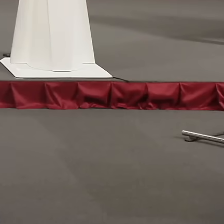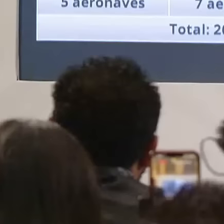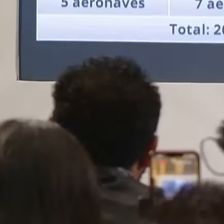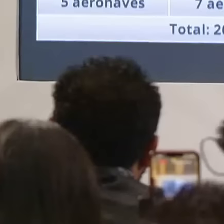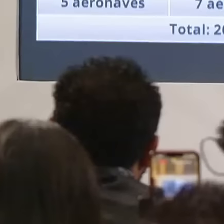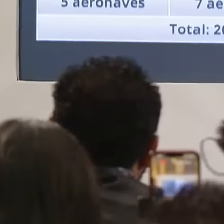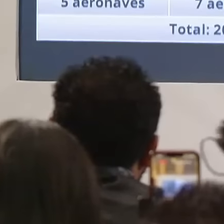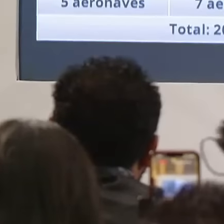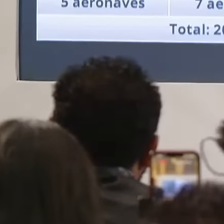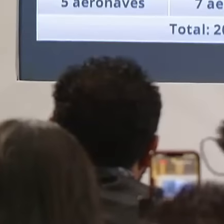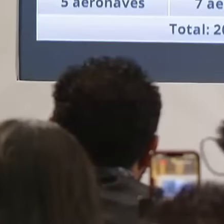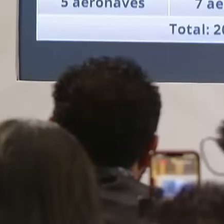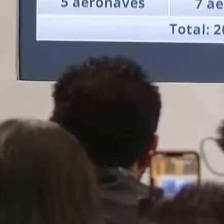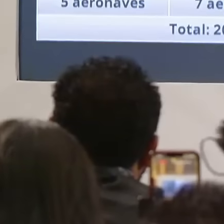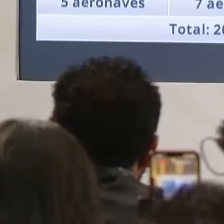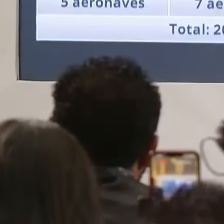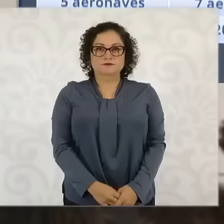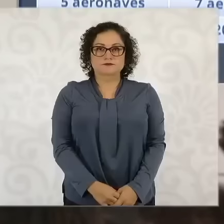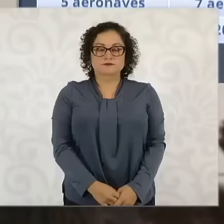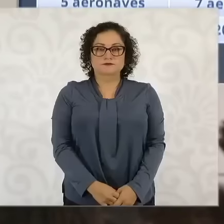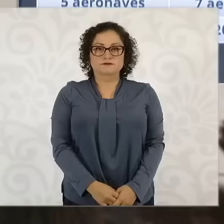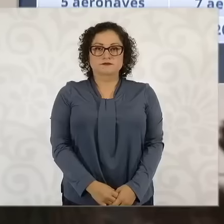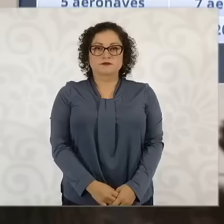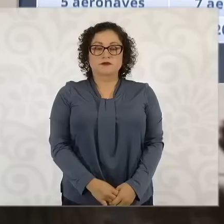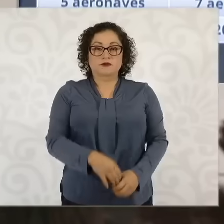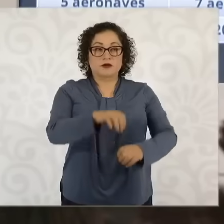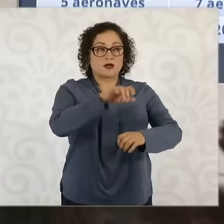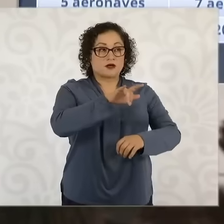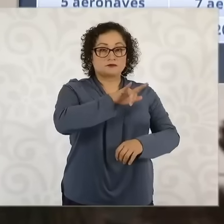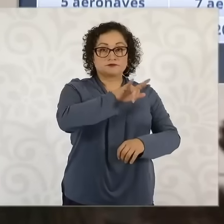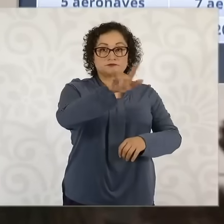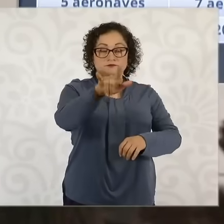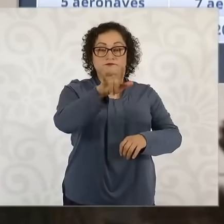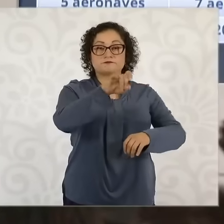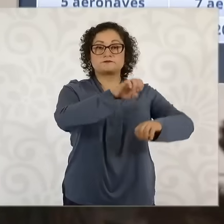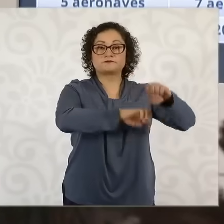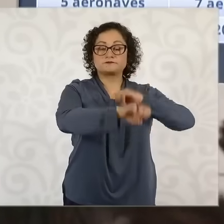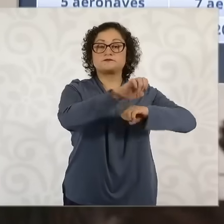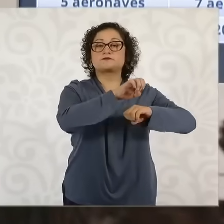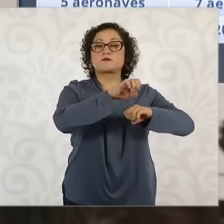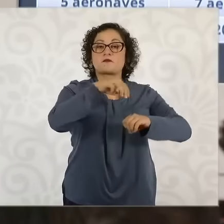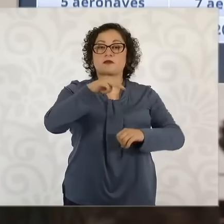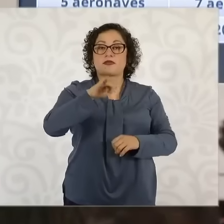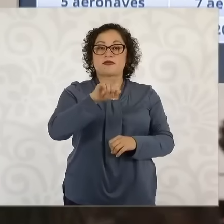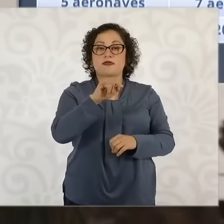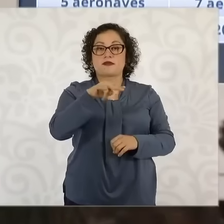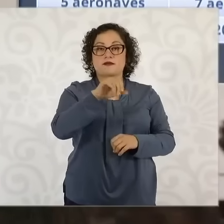puesto el gobierno de México para el plan México. Esta visión está muy muy integrada precisamente